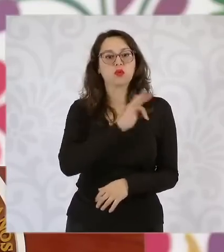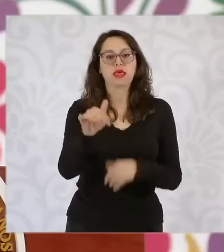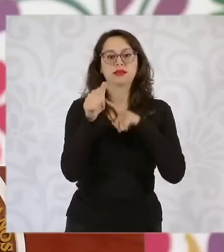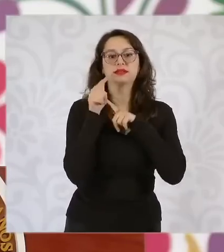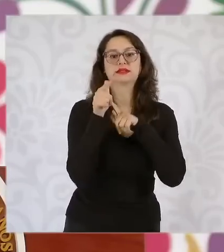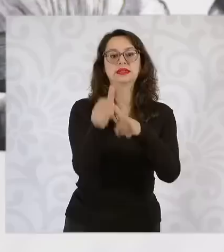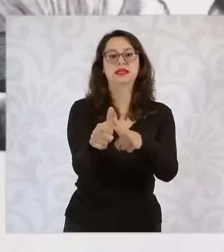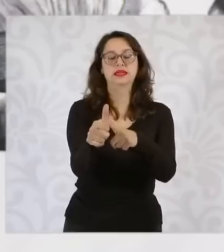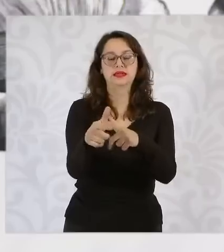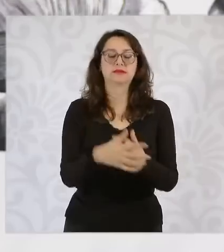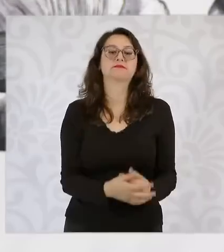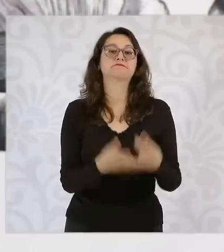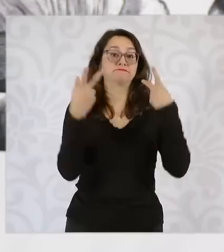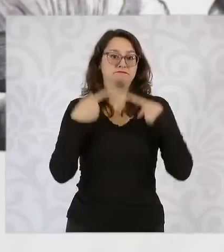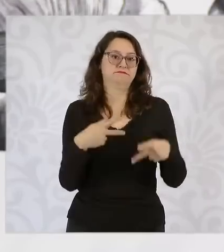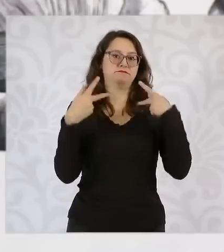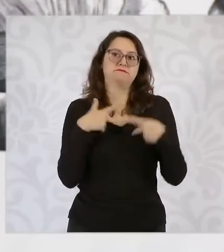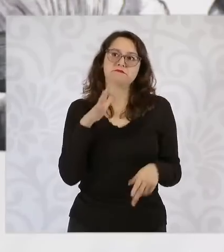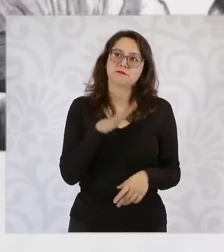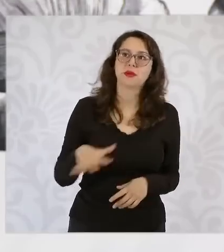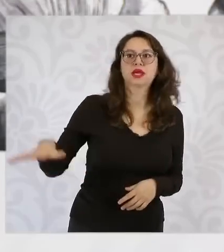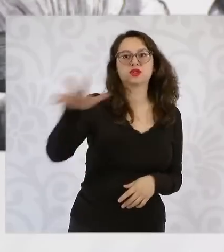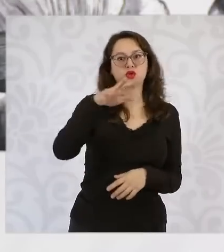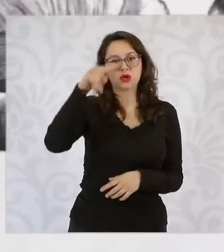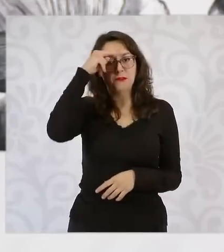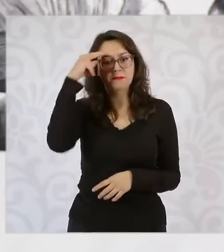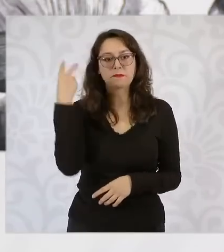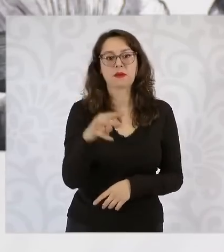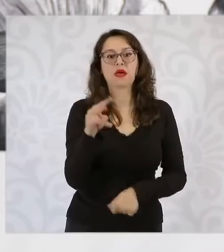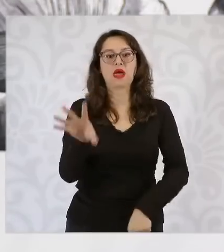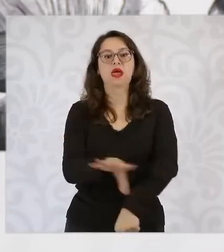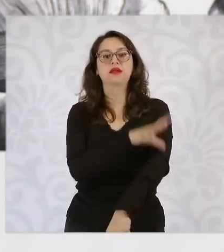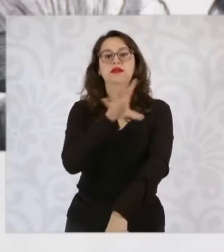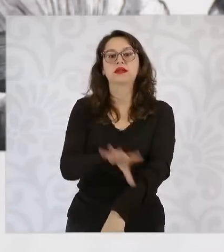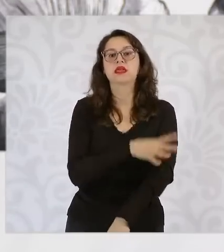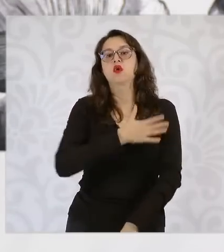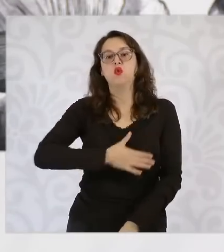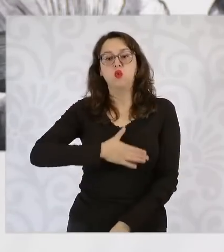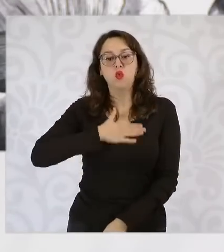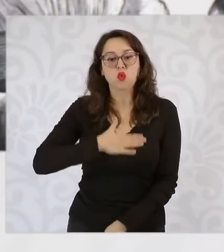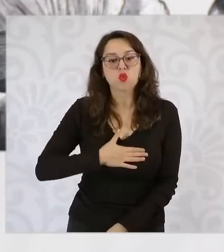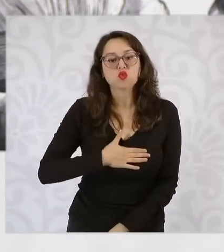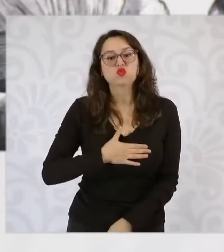pueblo de México y la garantía de la justicia energética y al mismo tiempo la garantía de que